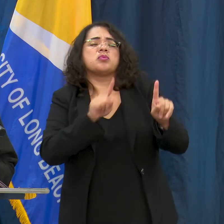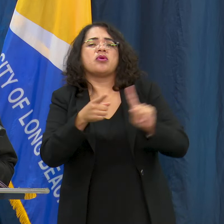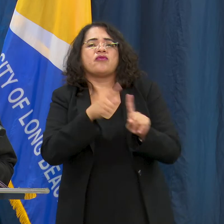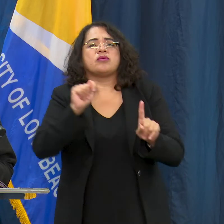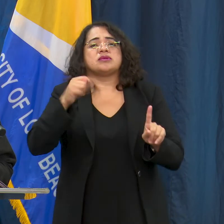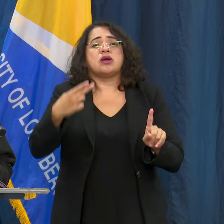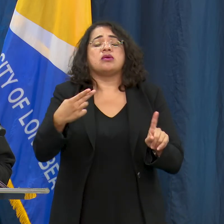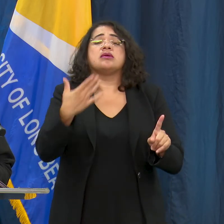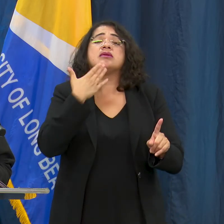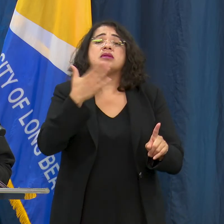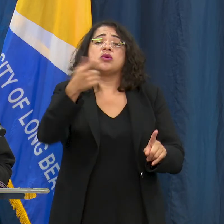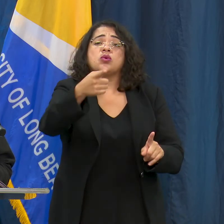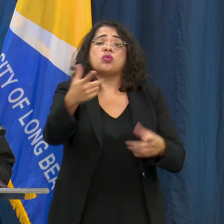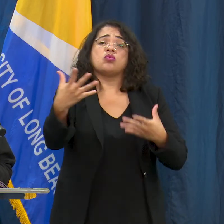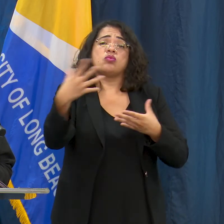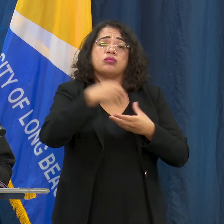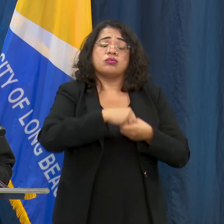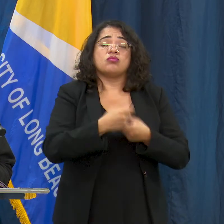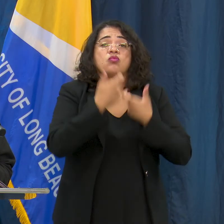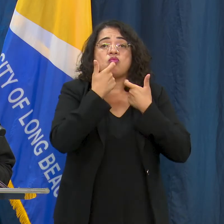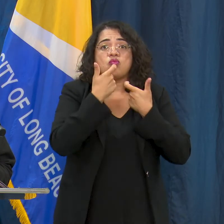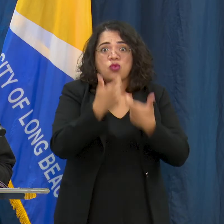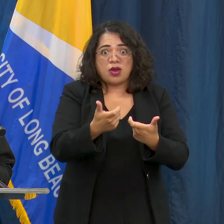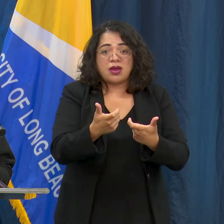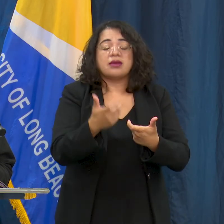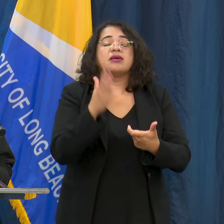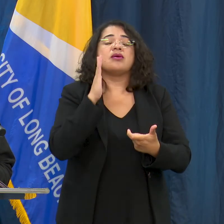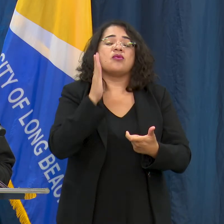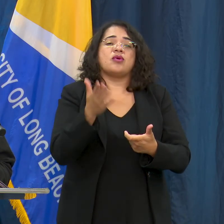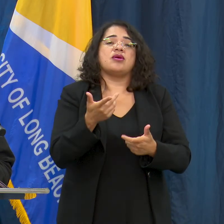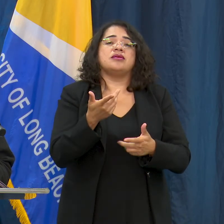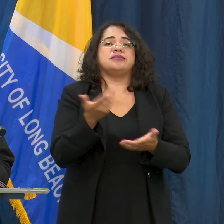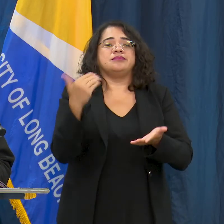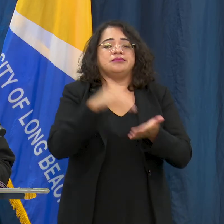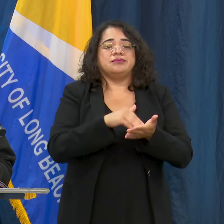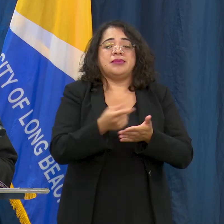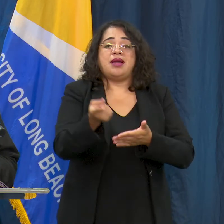week with the latest updates, thank you.